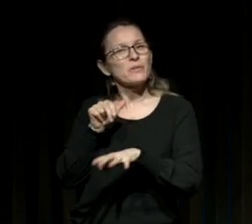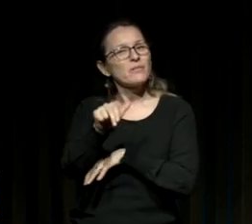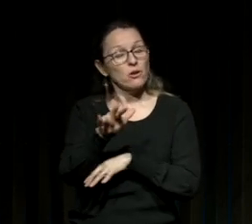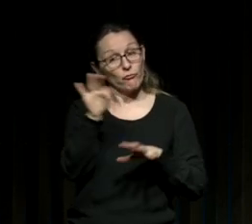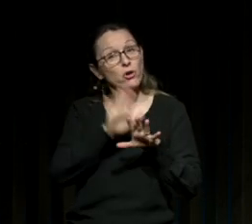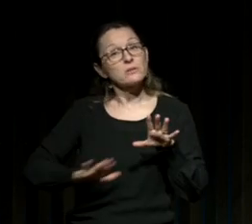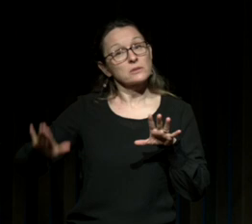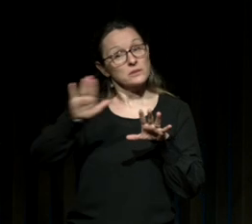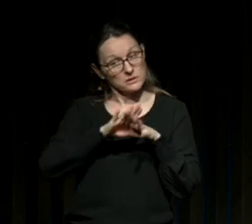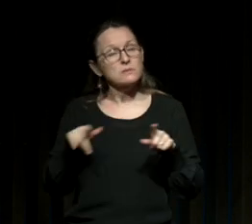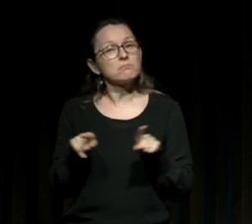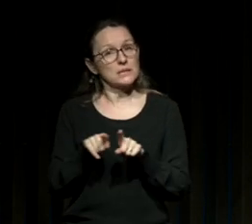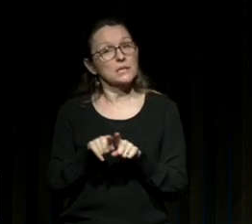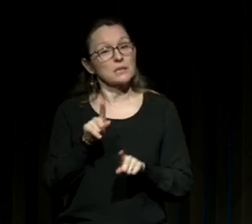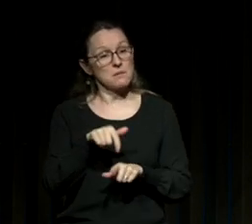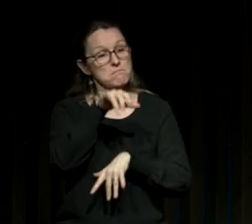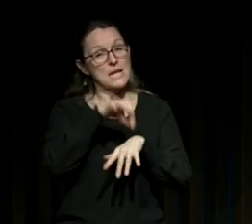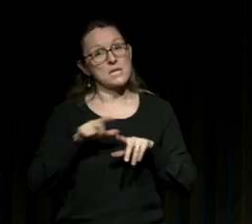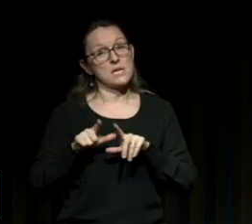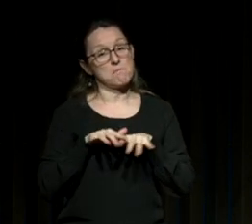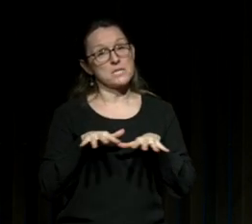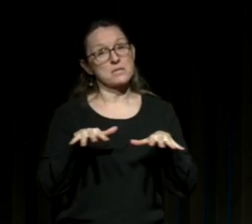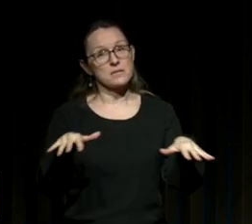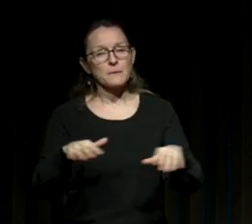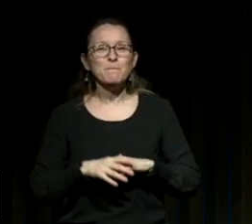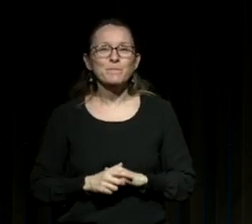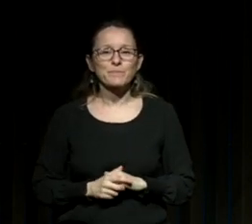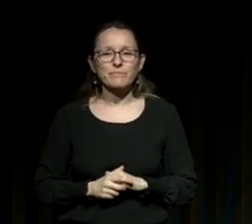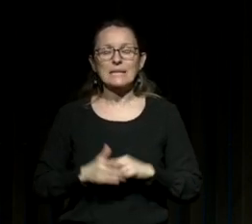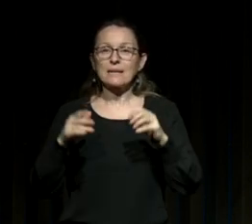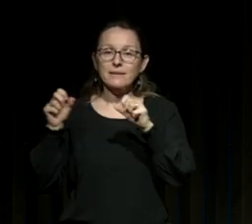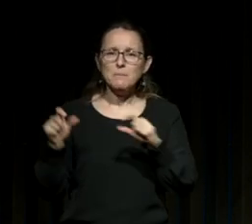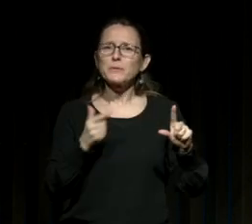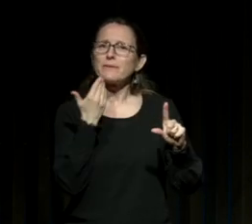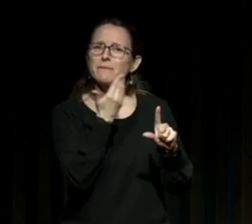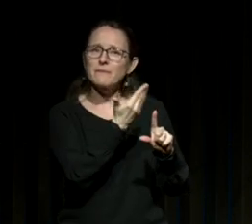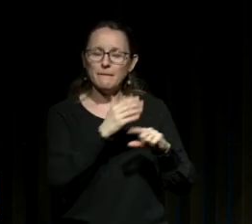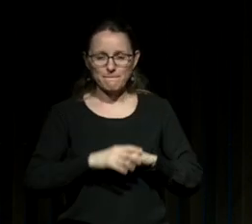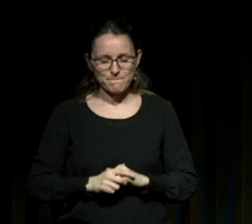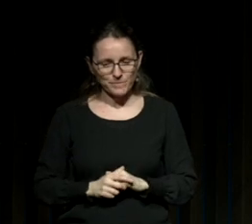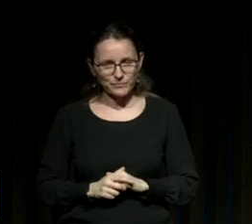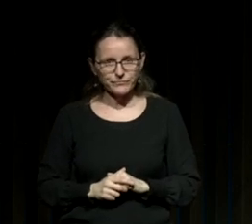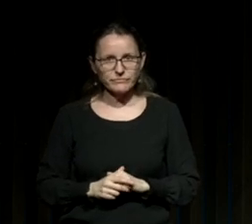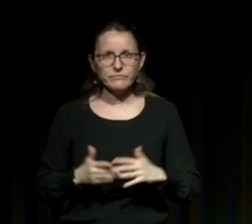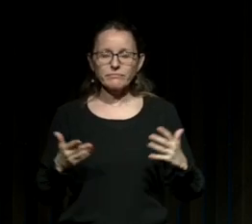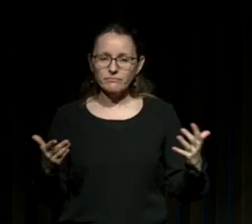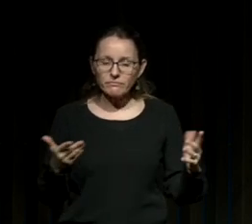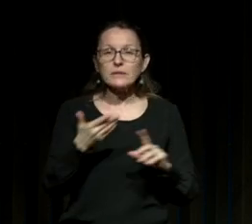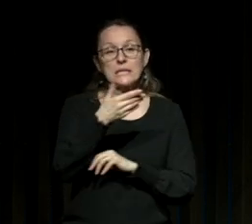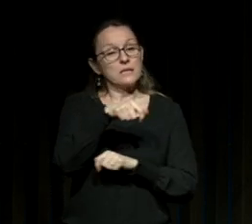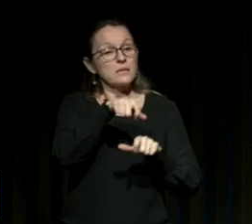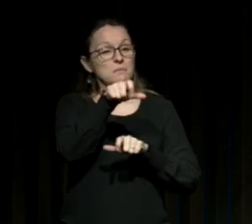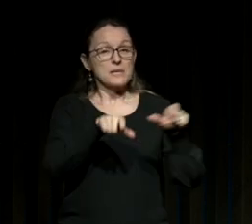concerné aussi par cette maladie cette diapositive représente le pourcentage d'individus considérés